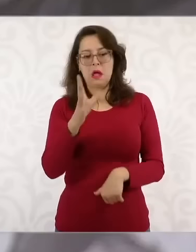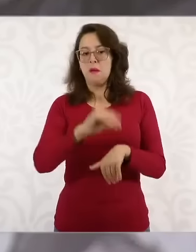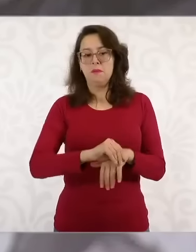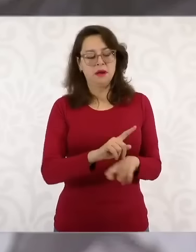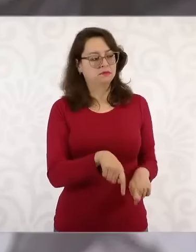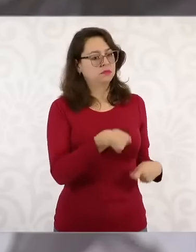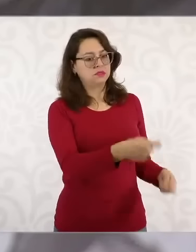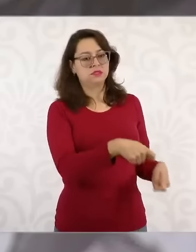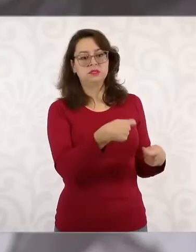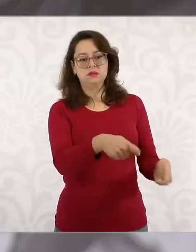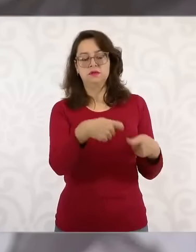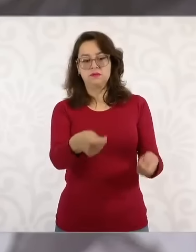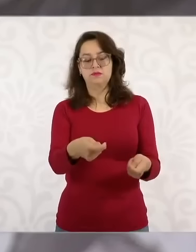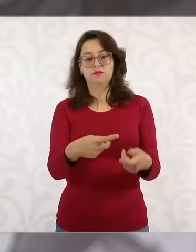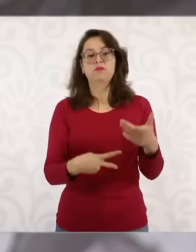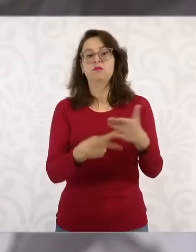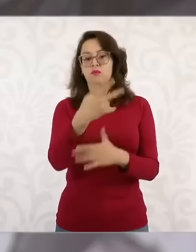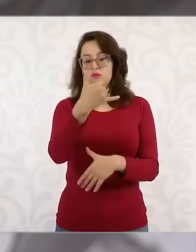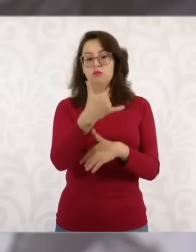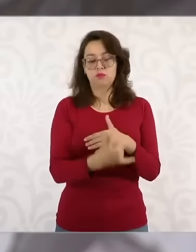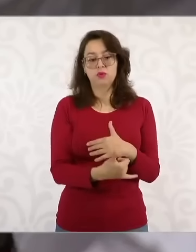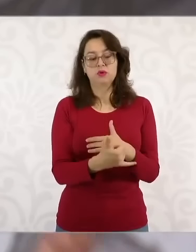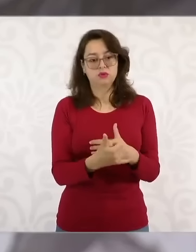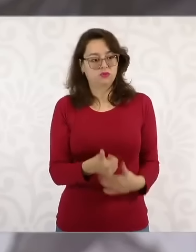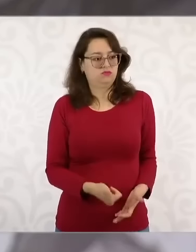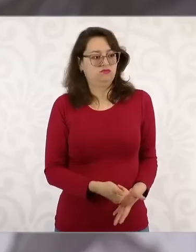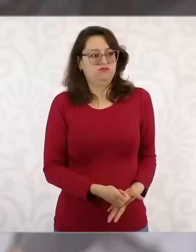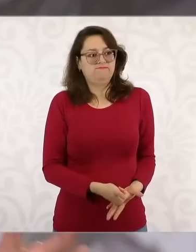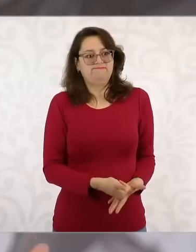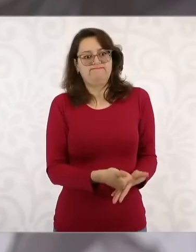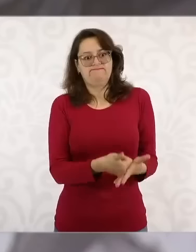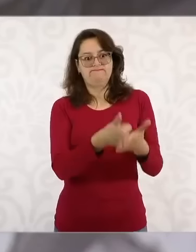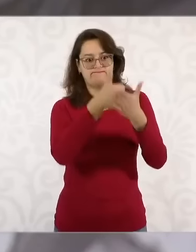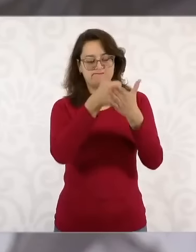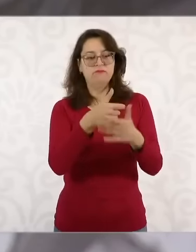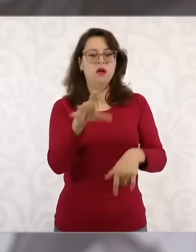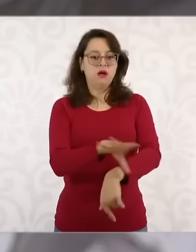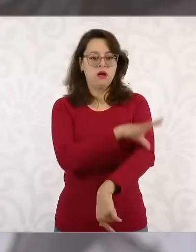la ejecución de los proyectos que nos van a ayudar para fortalecer esta parte de también de soberanía